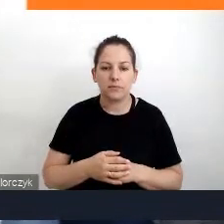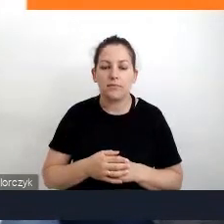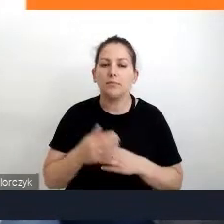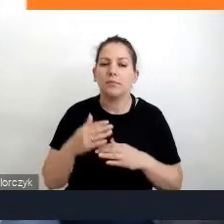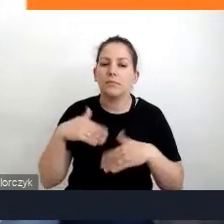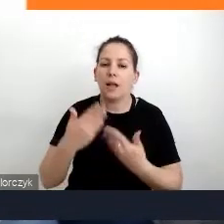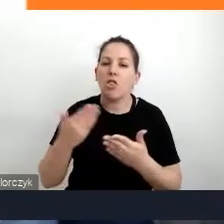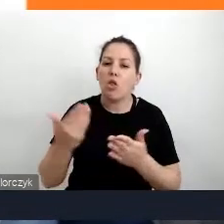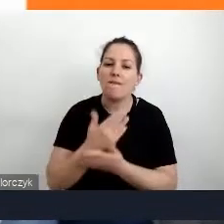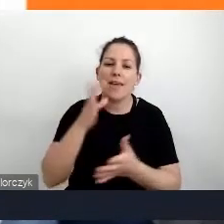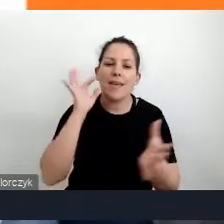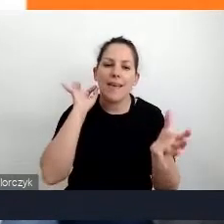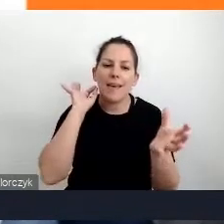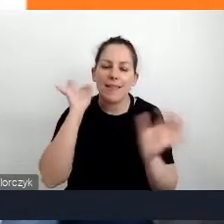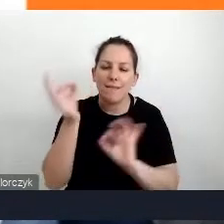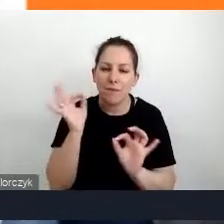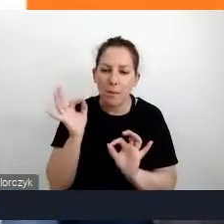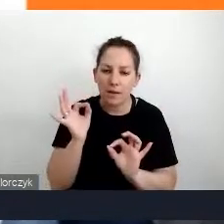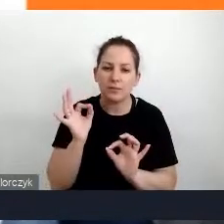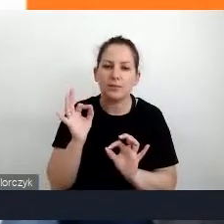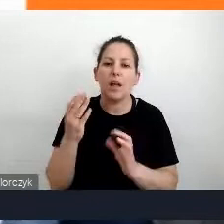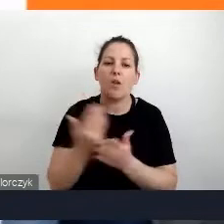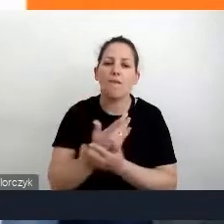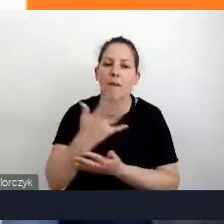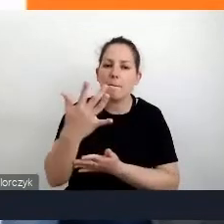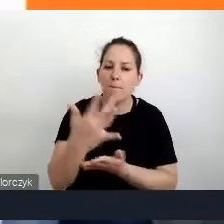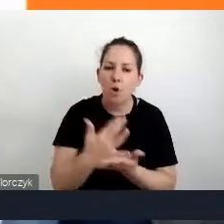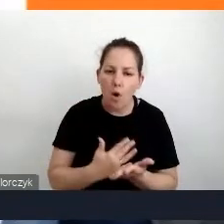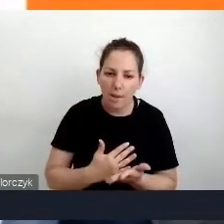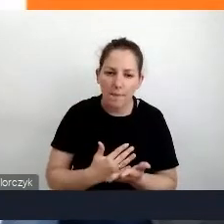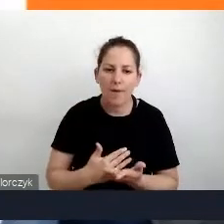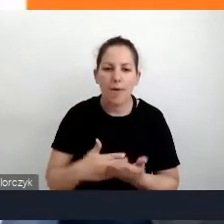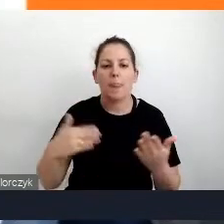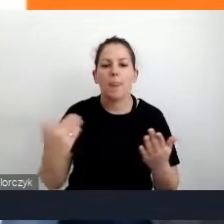jest w stanie wygenerować nowe programy, nowe projekty,